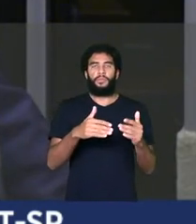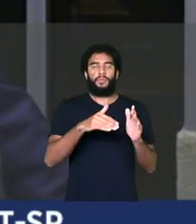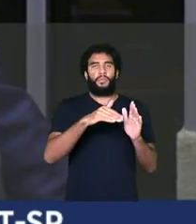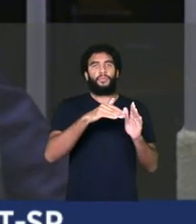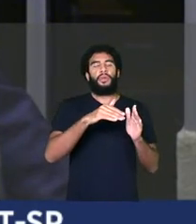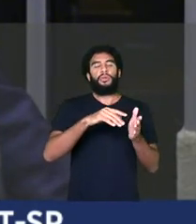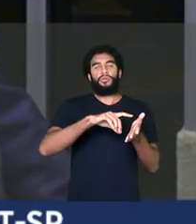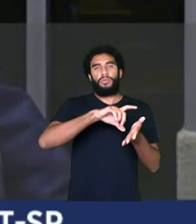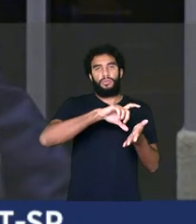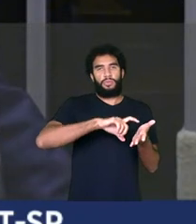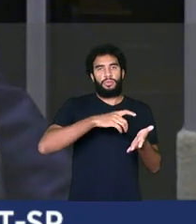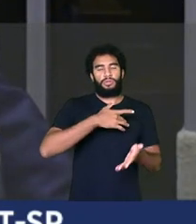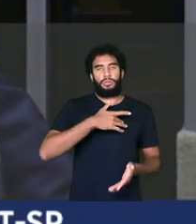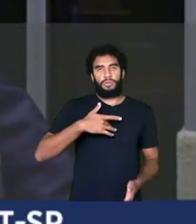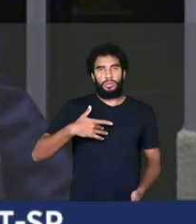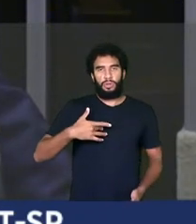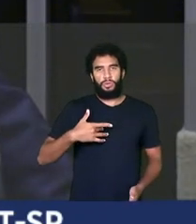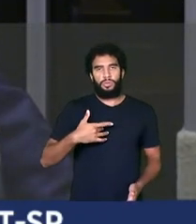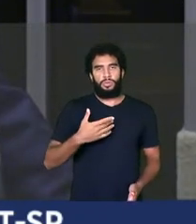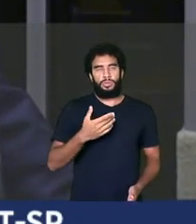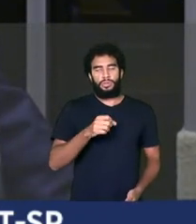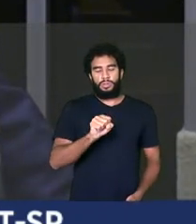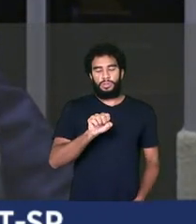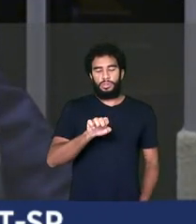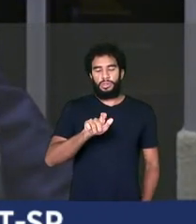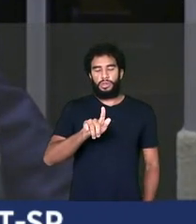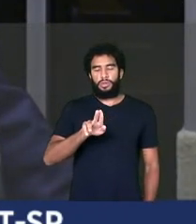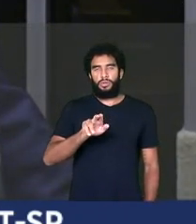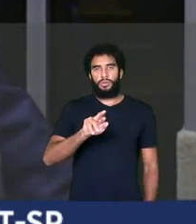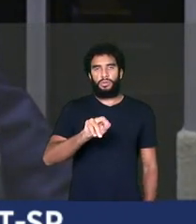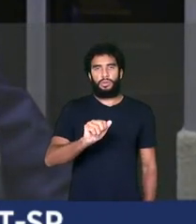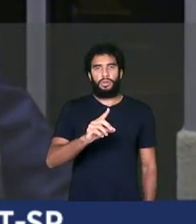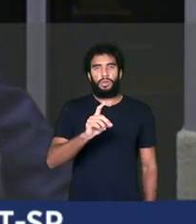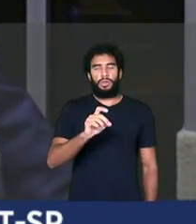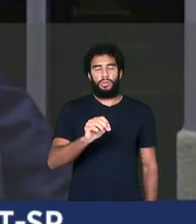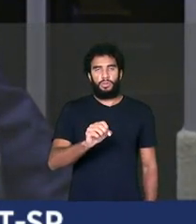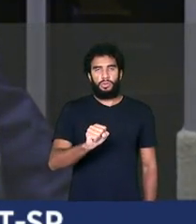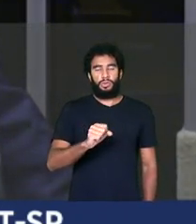JUSTIÇA, O STJ, QUE VOTE A FAVOR DOS SEGURADOS DOS PLANOS DE SAÚDE PARA LHES GARANTIR